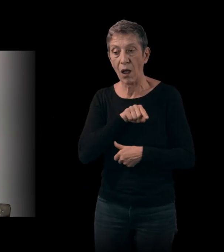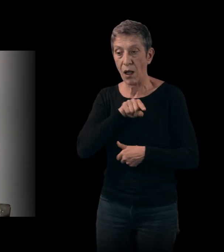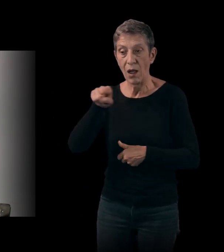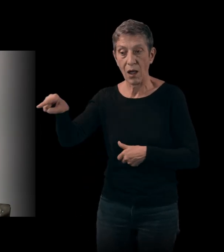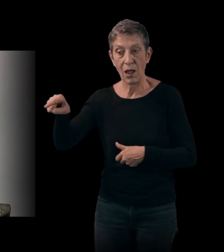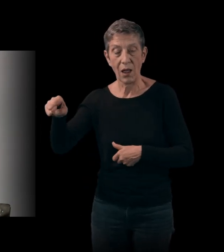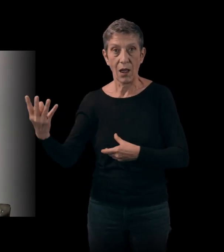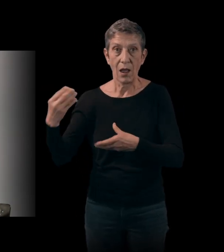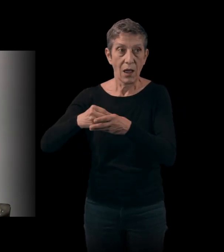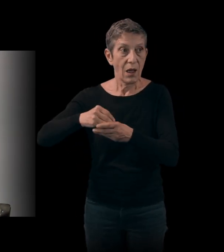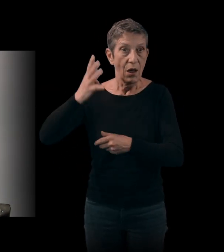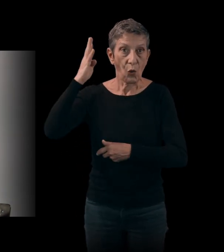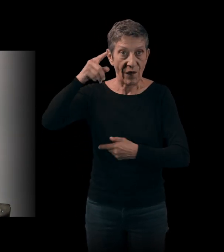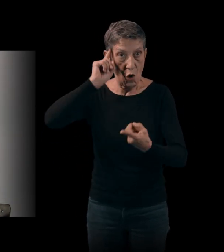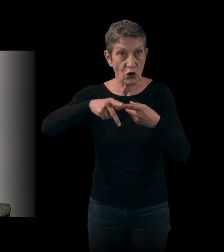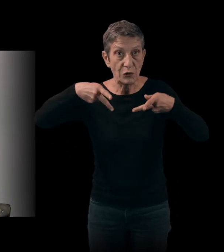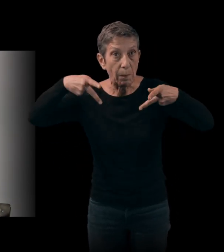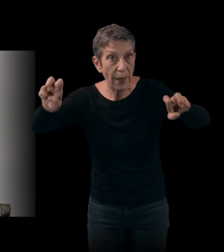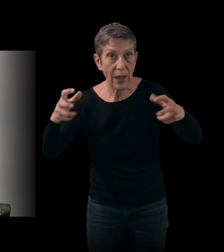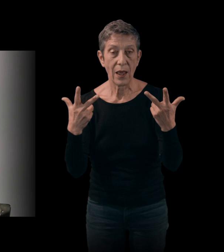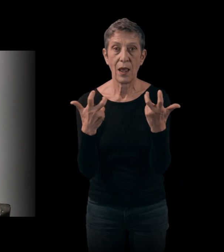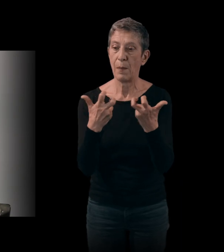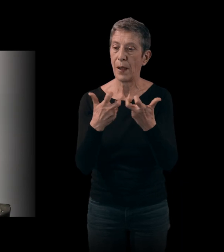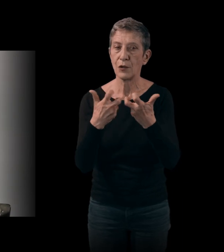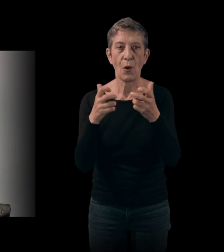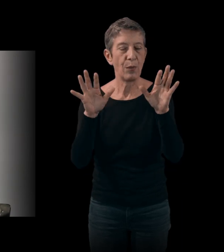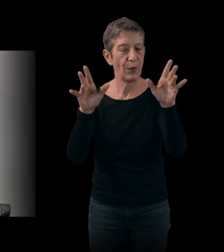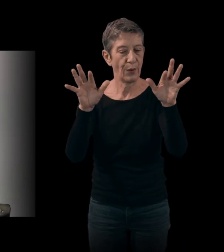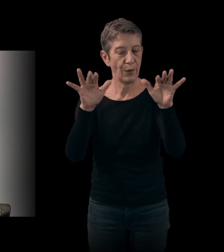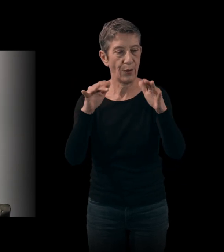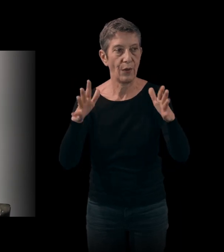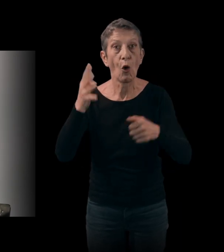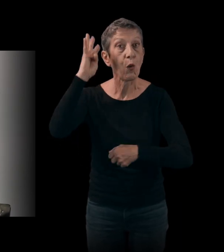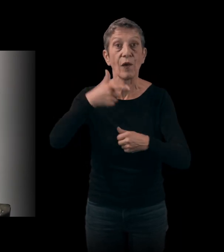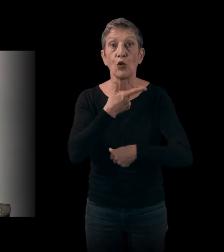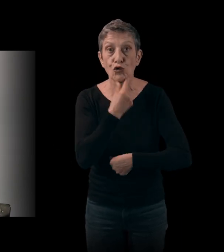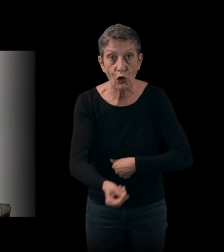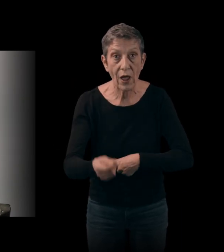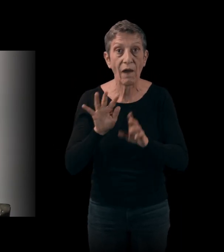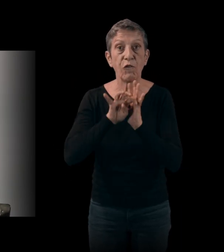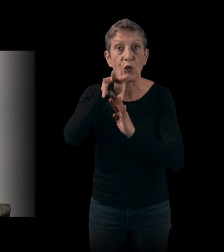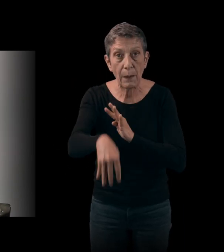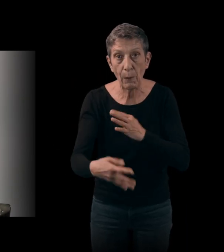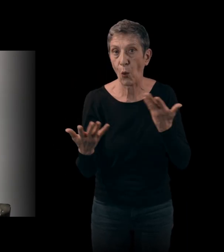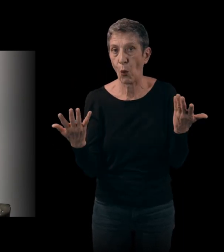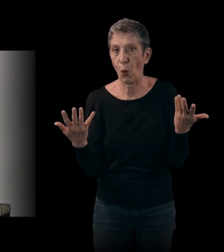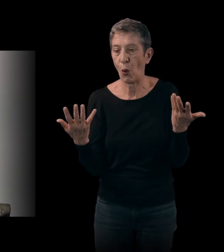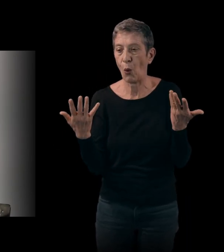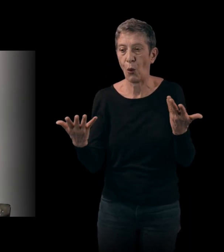à des conférences de paix, notamment à la conférence de Genève, à la conférence de Fontainebleau, les deux sorties de guerre avec